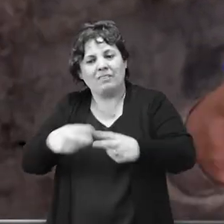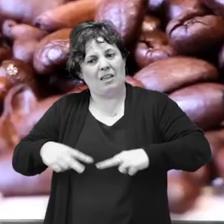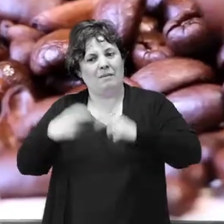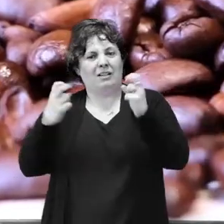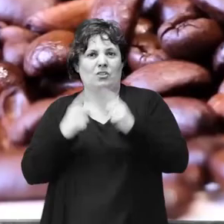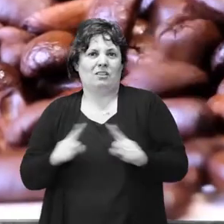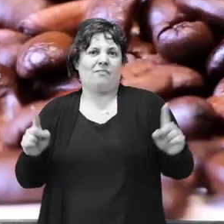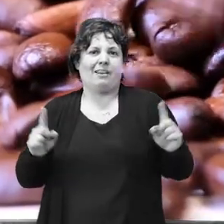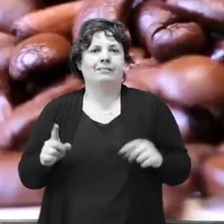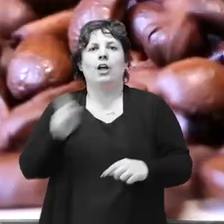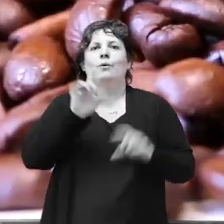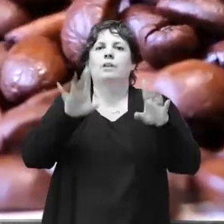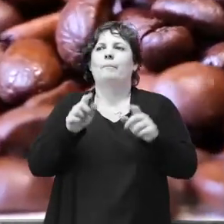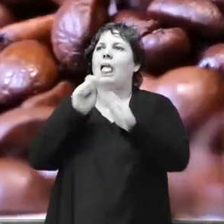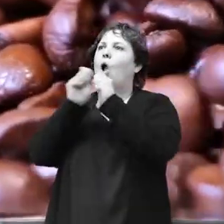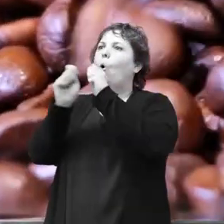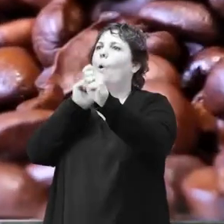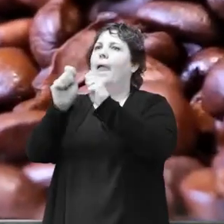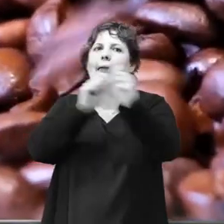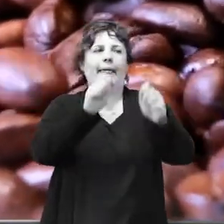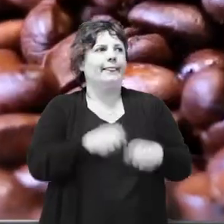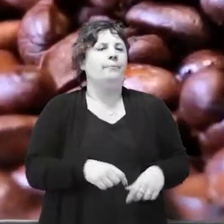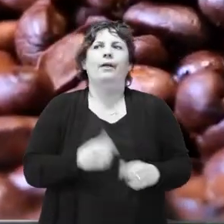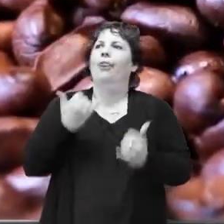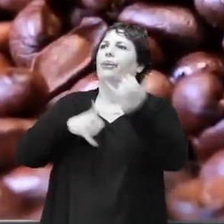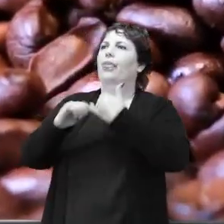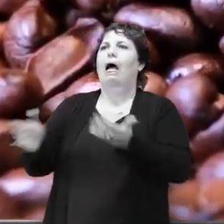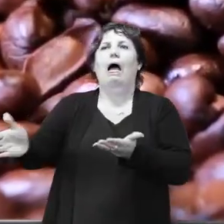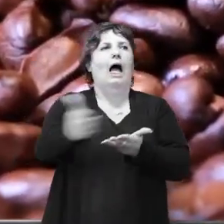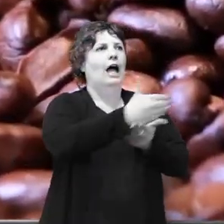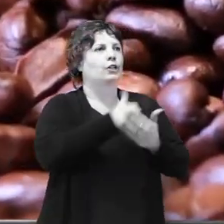no es solo aplicar encuestas o recoger datos o sistematizar información